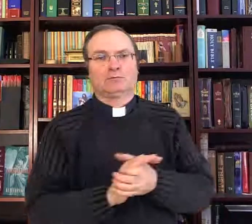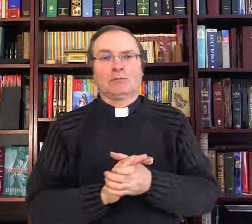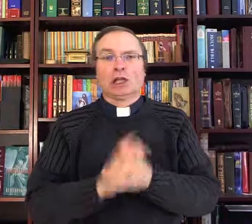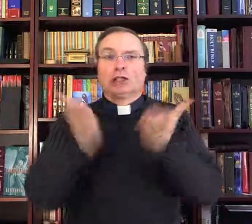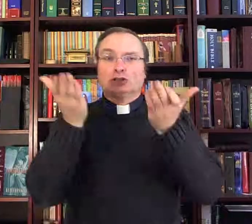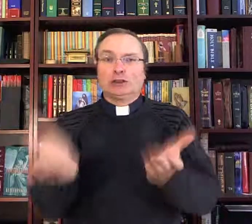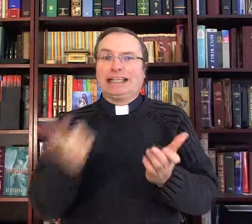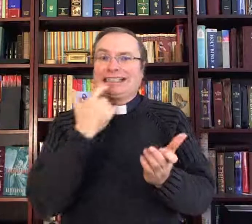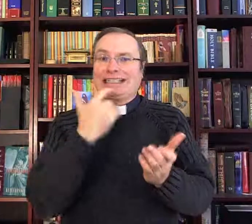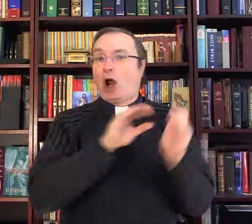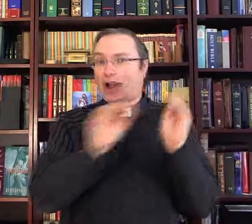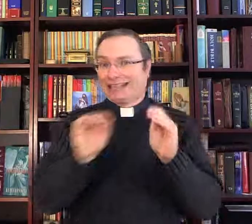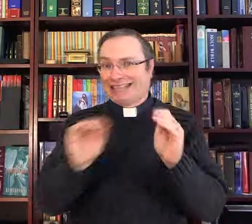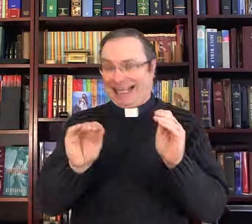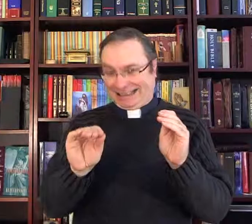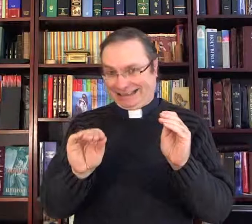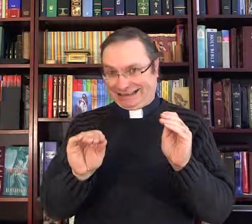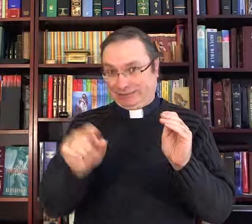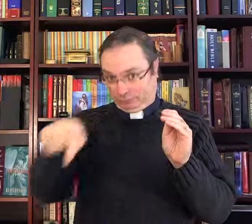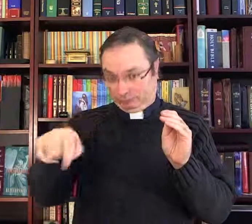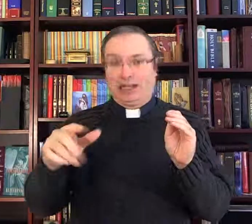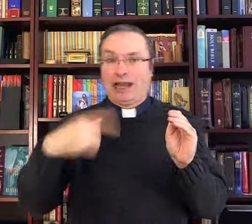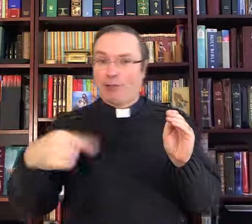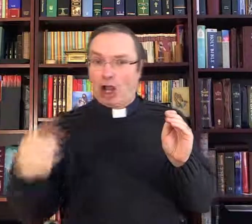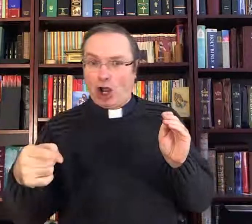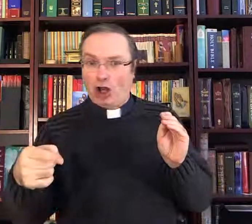Que celui à qui l'on enseigne la parole